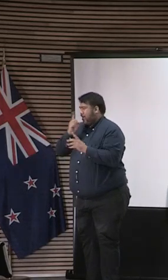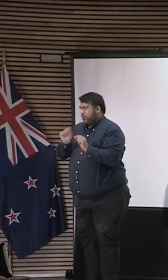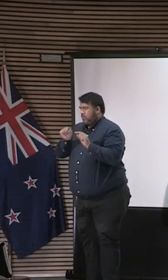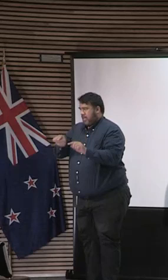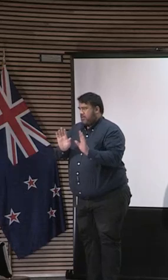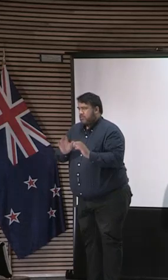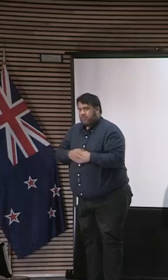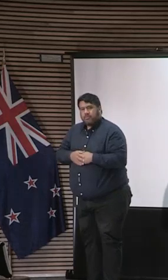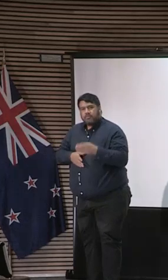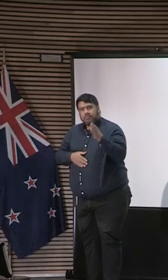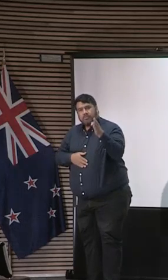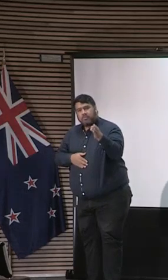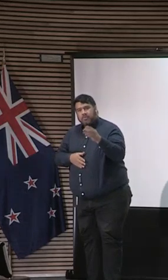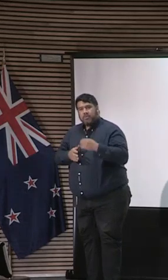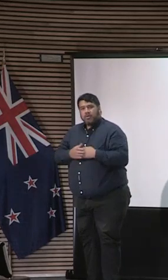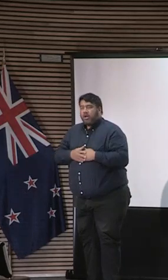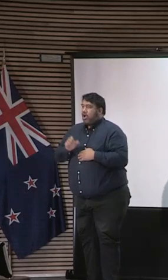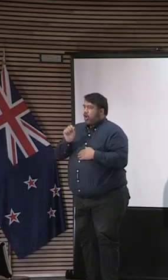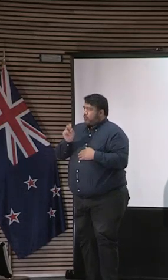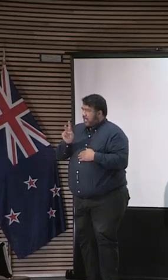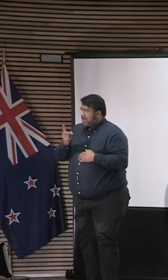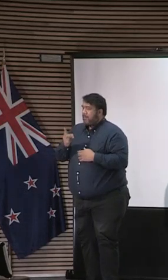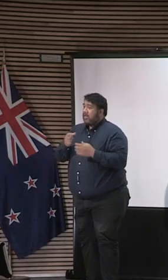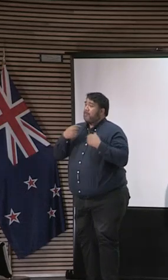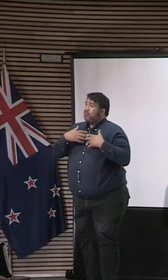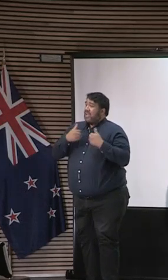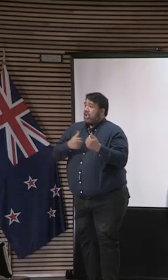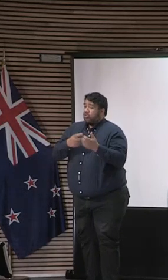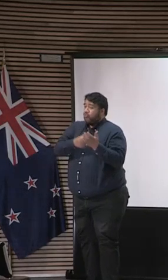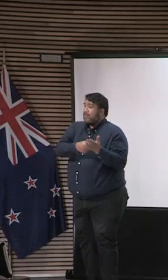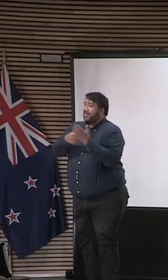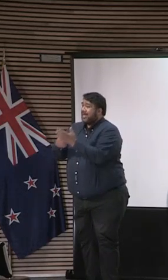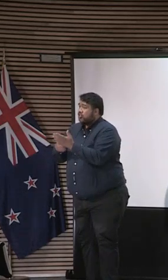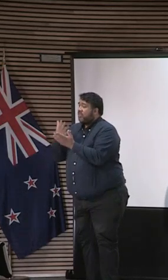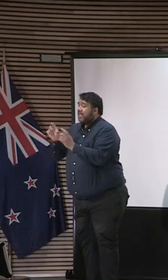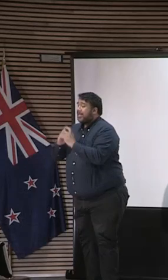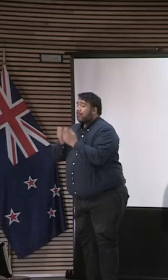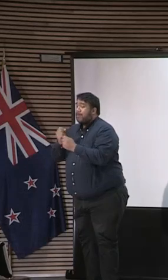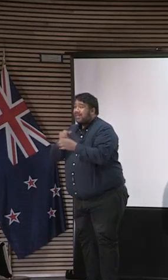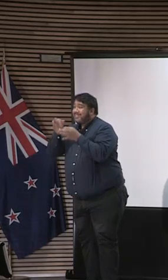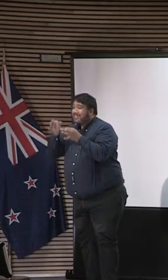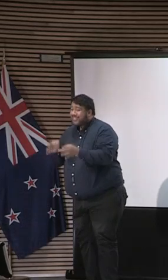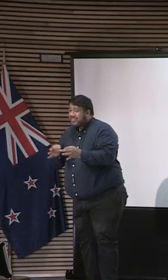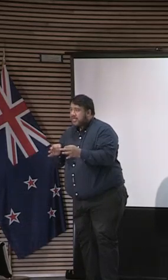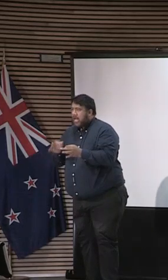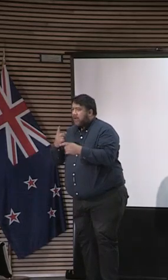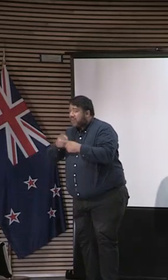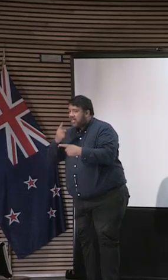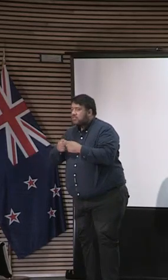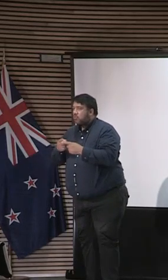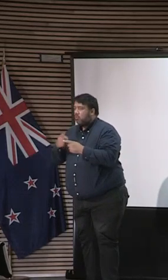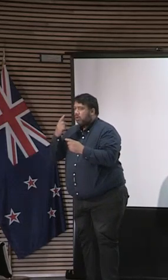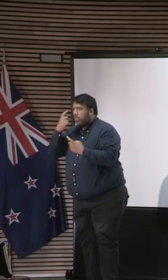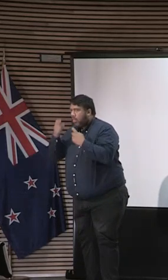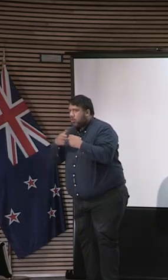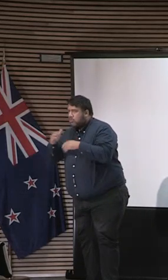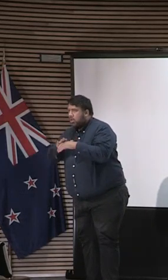taatau te whakangahau i tera.